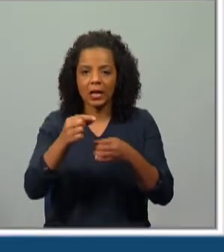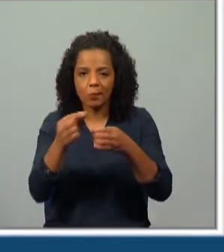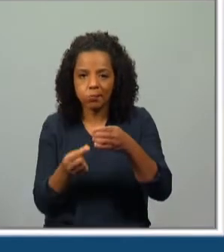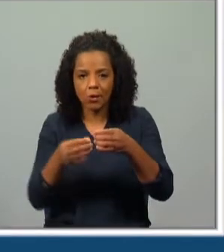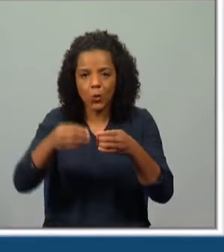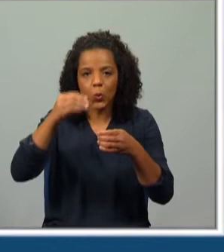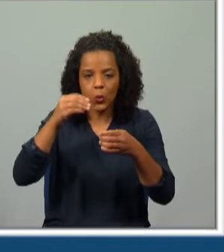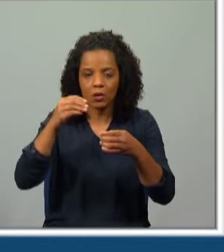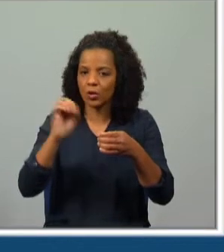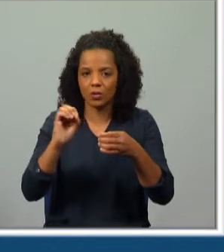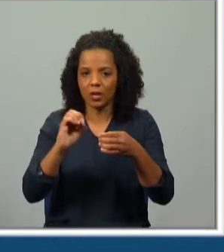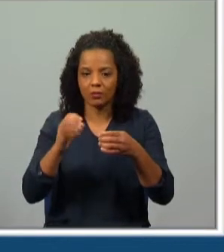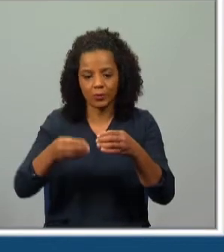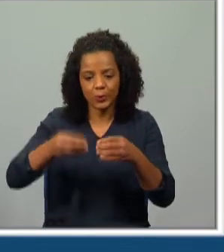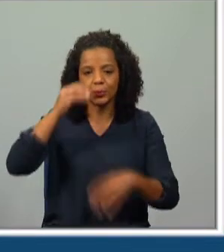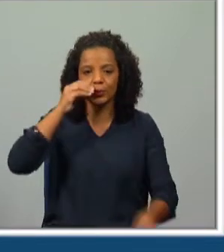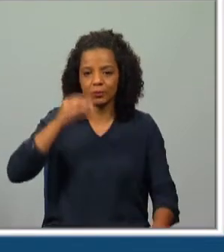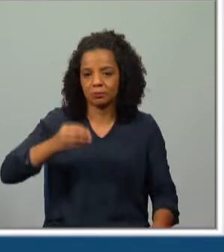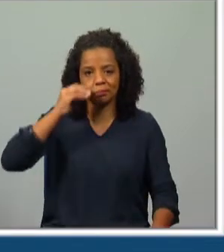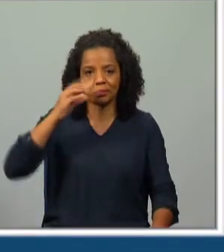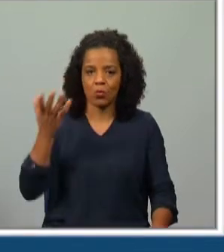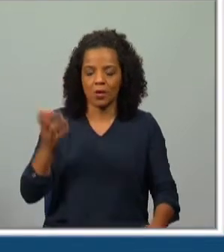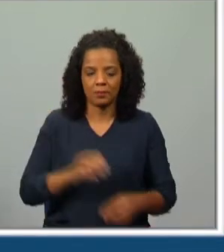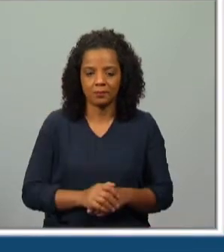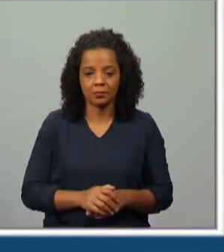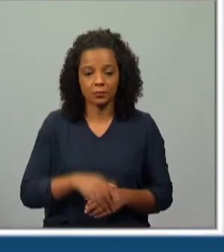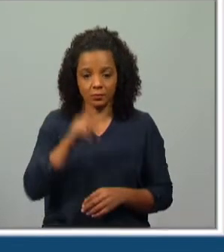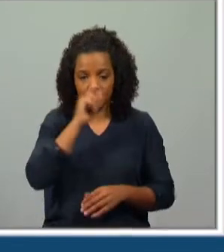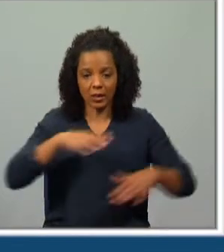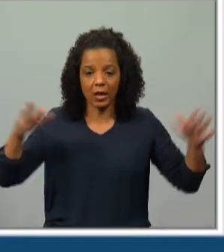já não tem pega já não tem sítio por onde ia agarrar a gaivota partiu uma asa 不再有把手 不再有地方我要抓住海鷗的地方折斷了翅膀